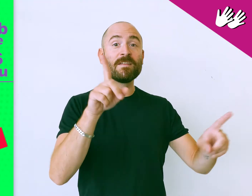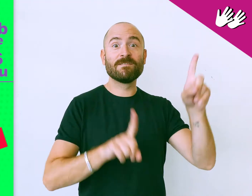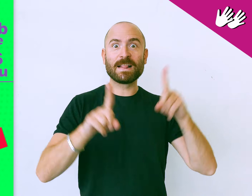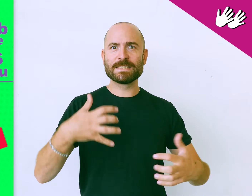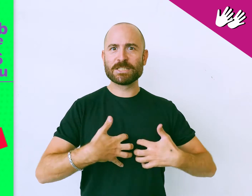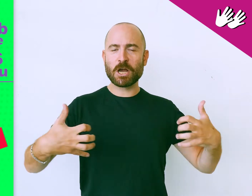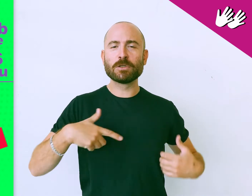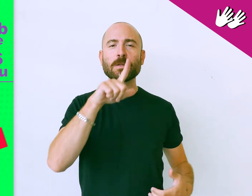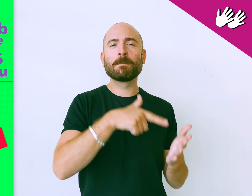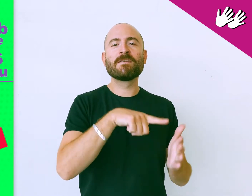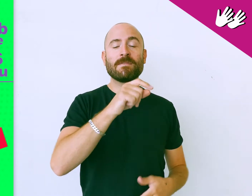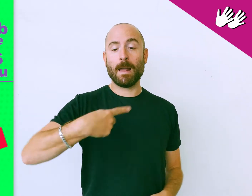Dans le cadre de la Fête de la Science 2020,